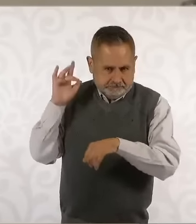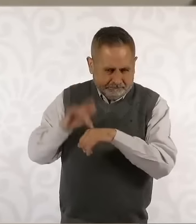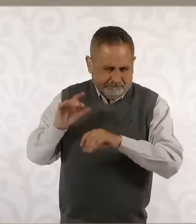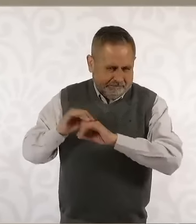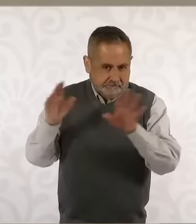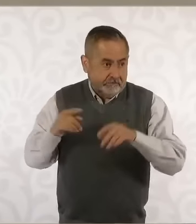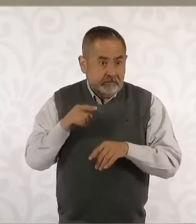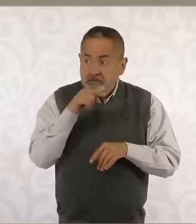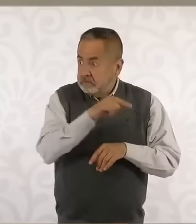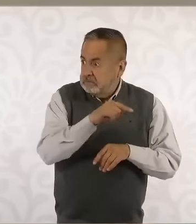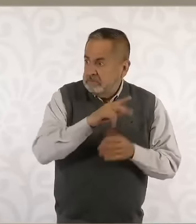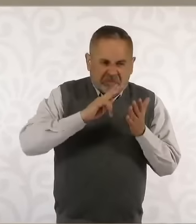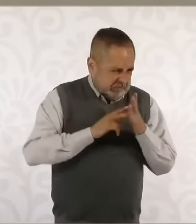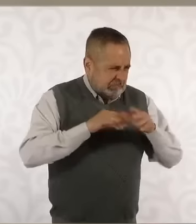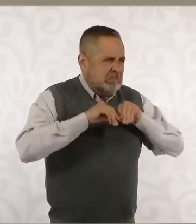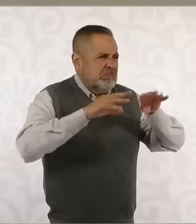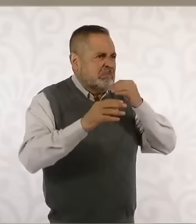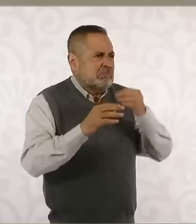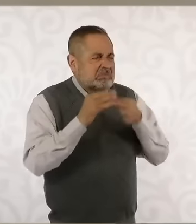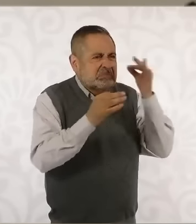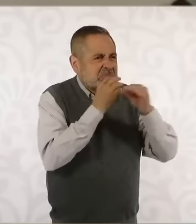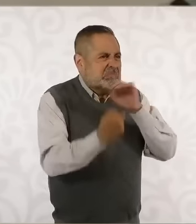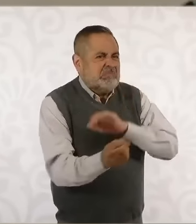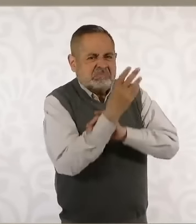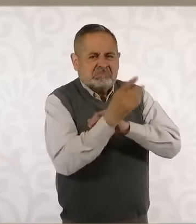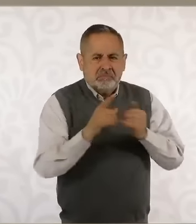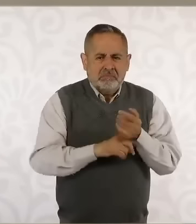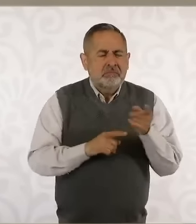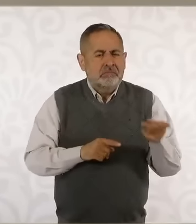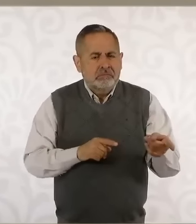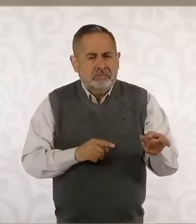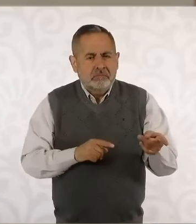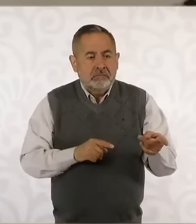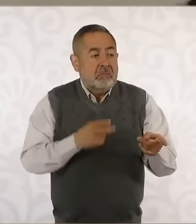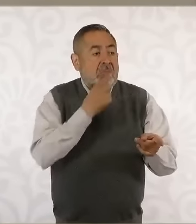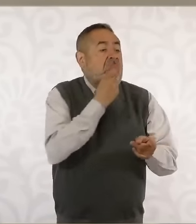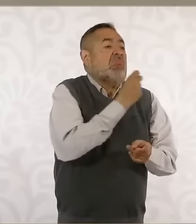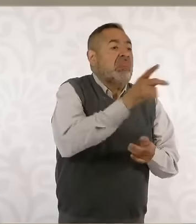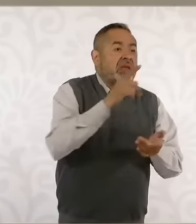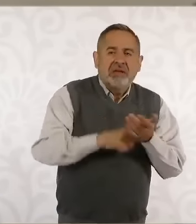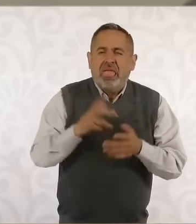de revictimización, asegurando que lo que ocurrió fue un escenario creado para elaborar una cortina